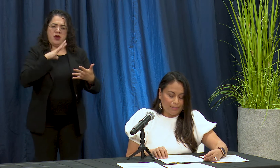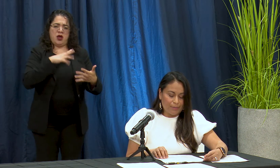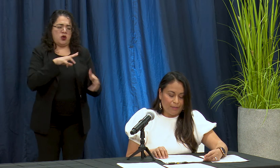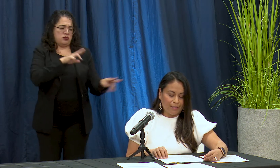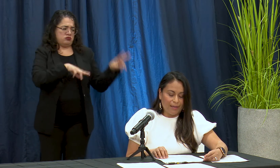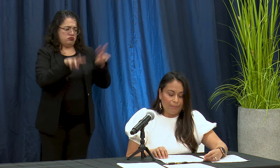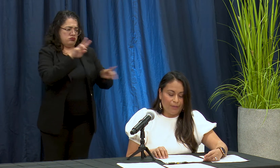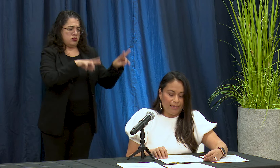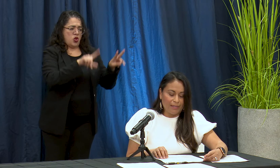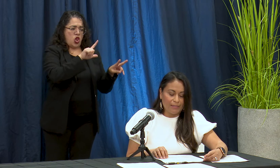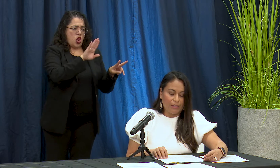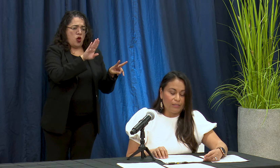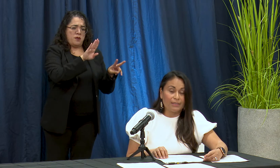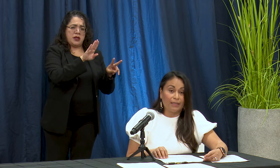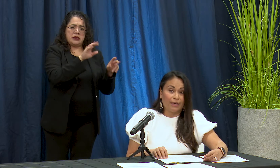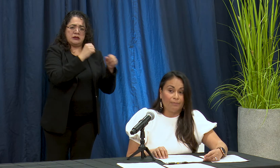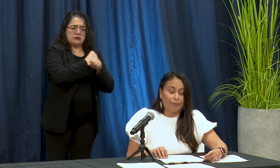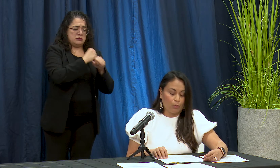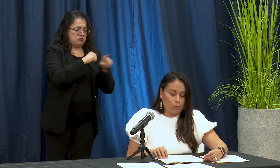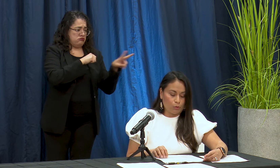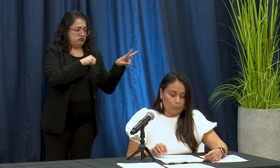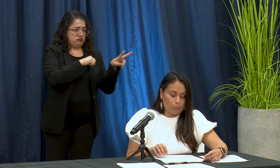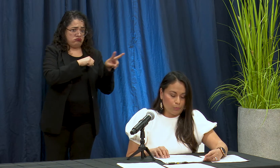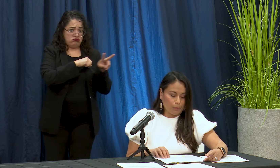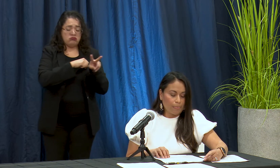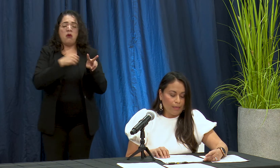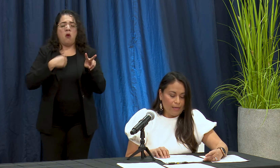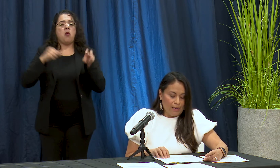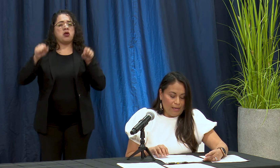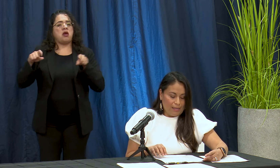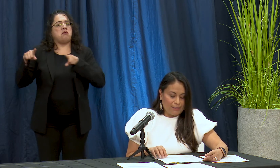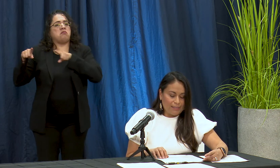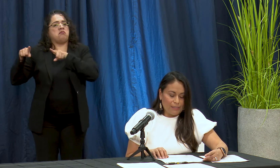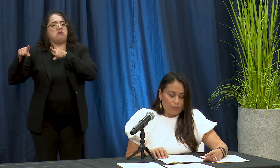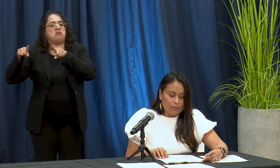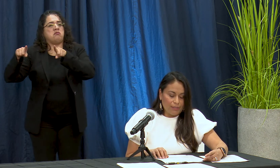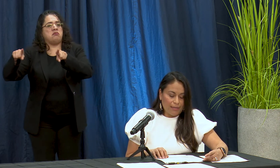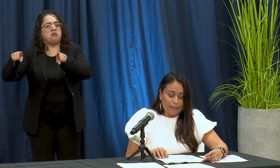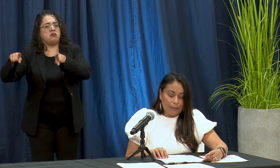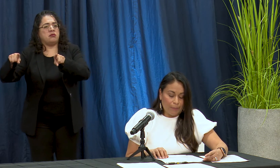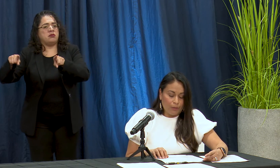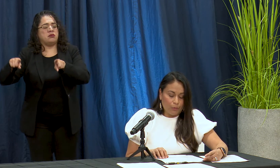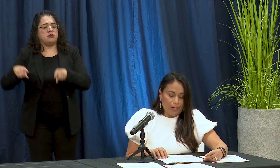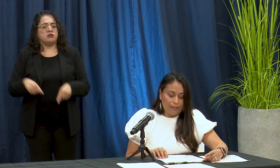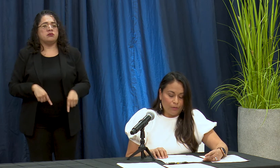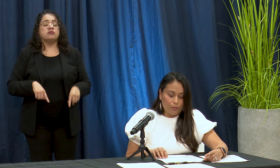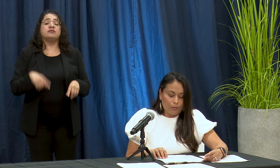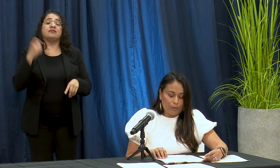cementing um plan as he syndrome Pecos las decision as the Apertura dentro de